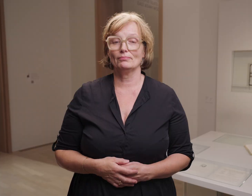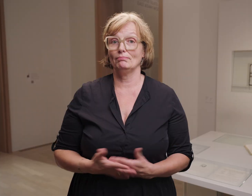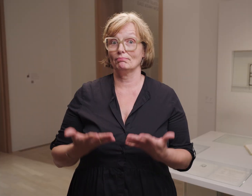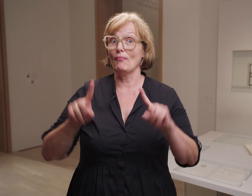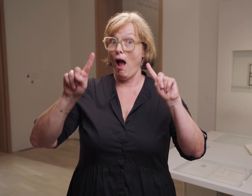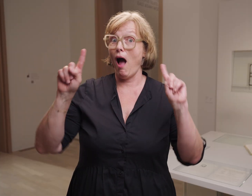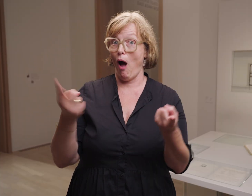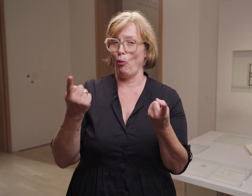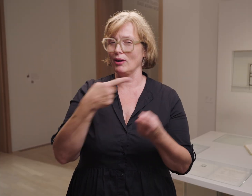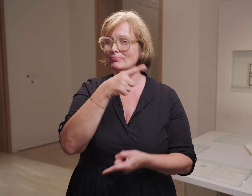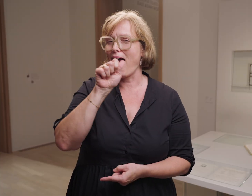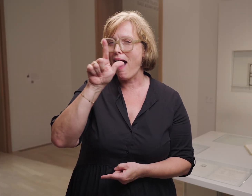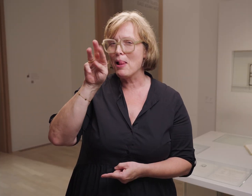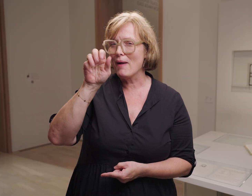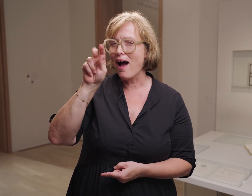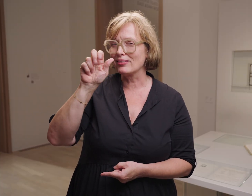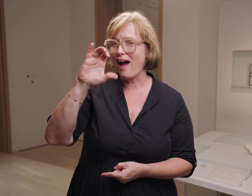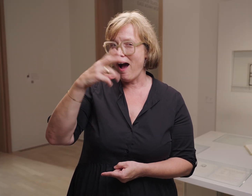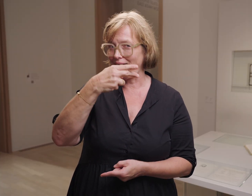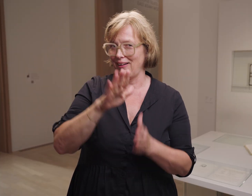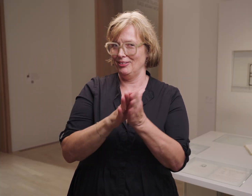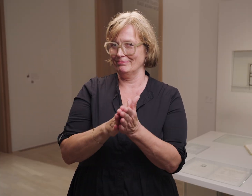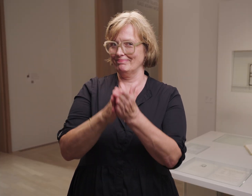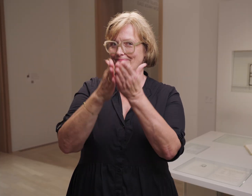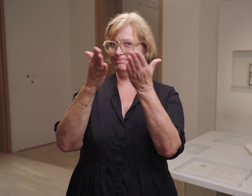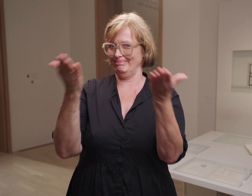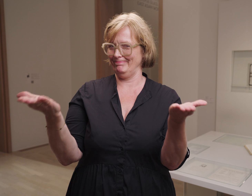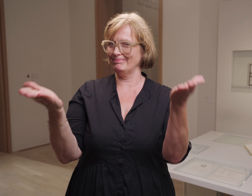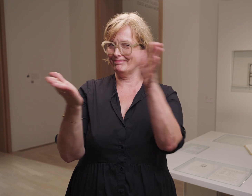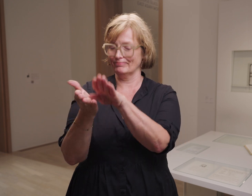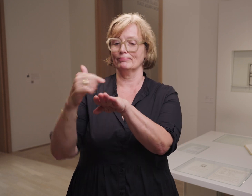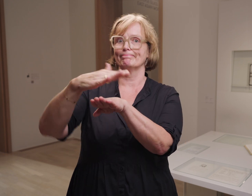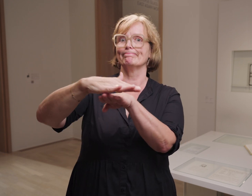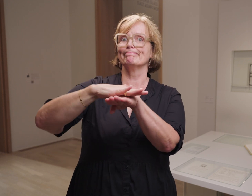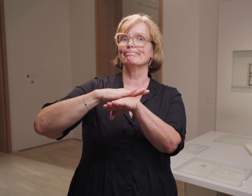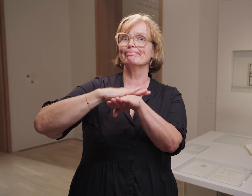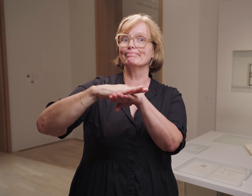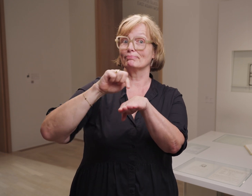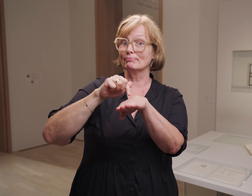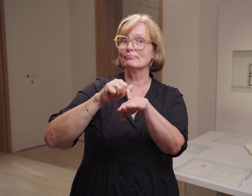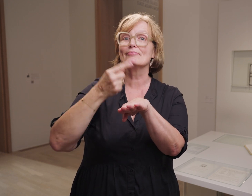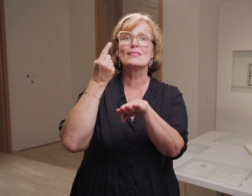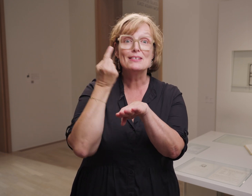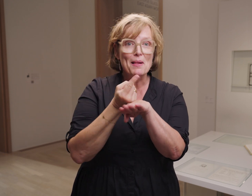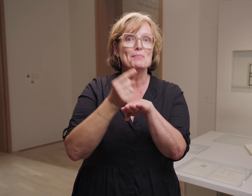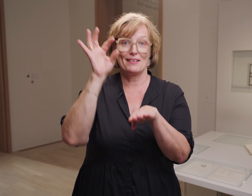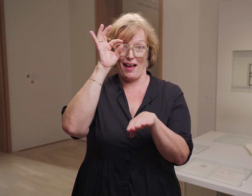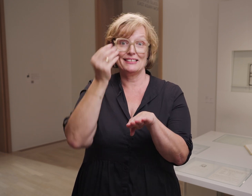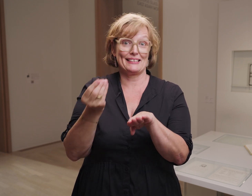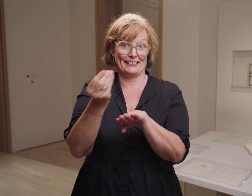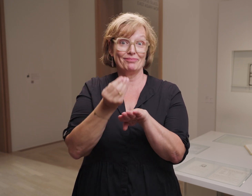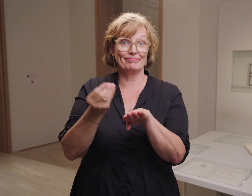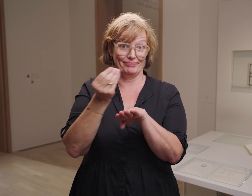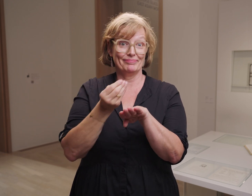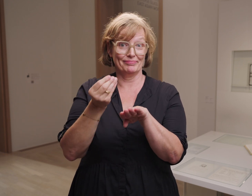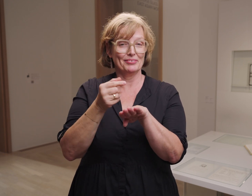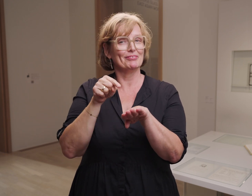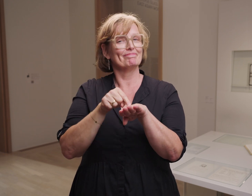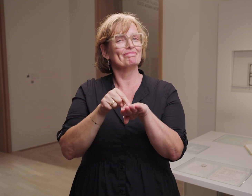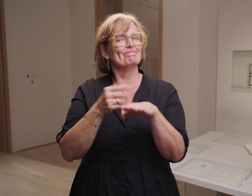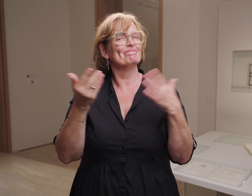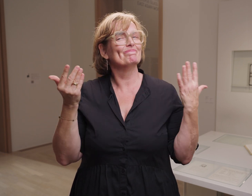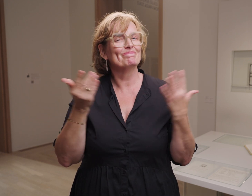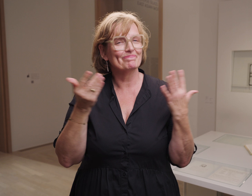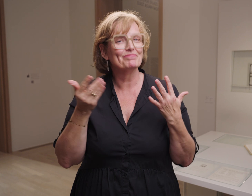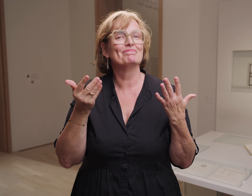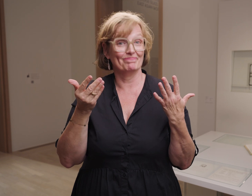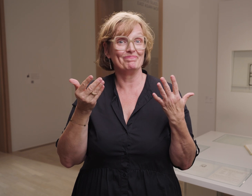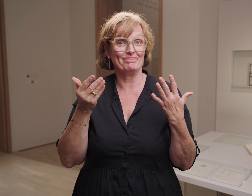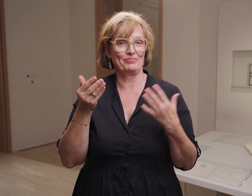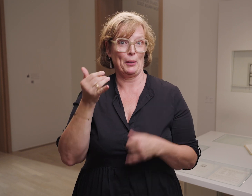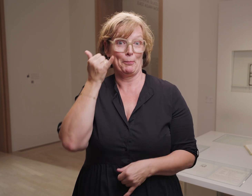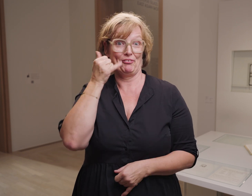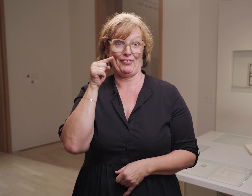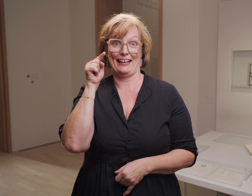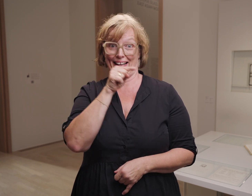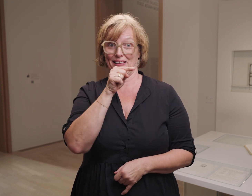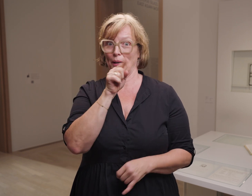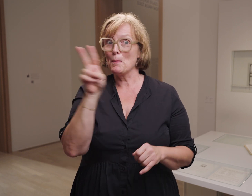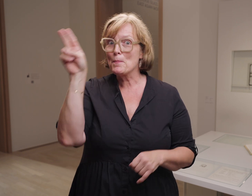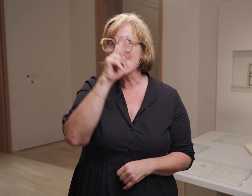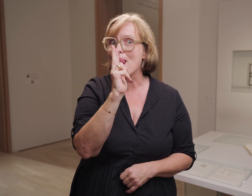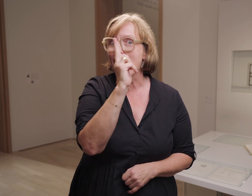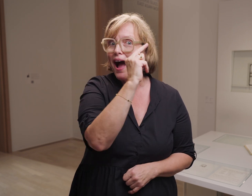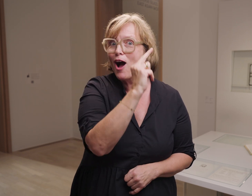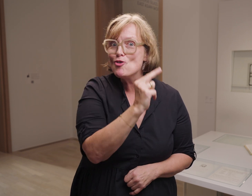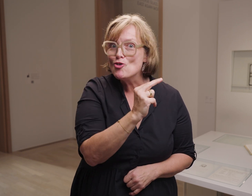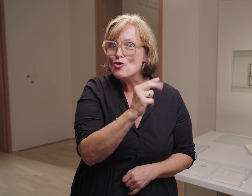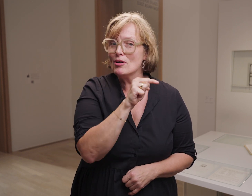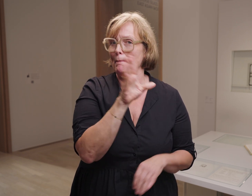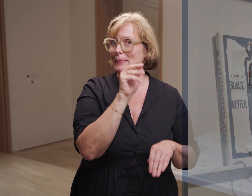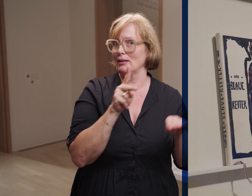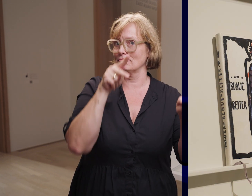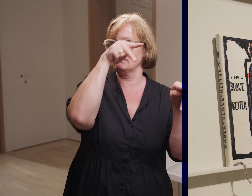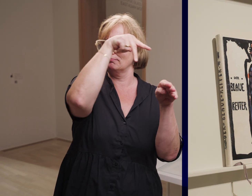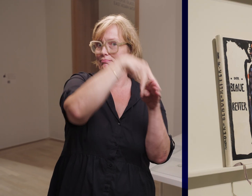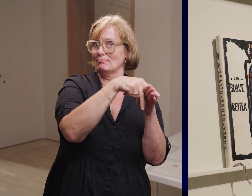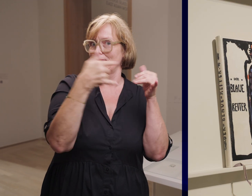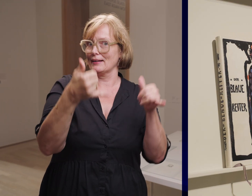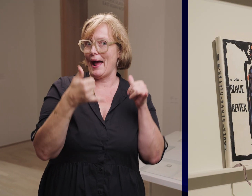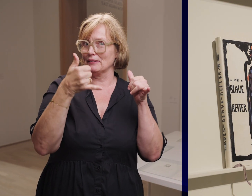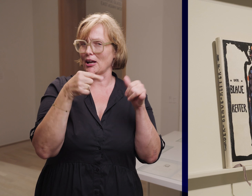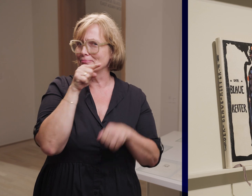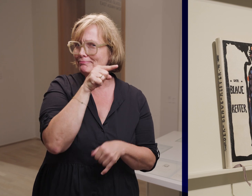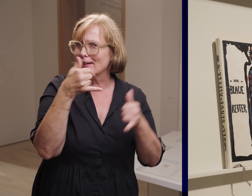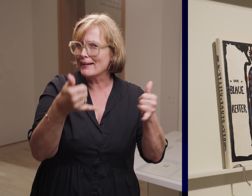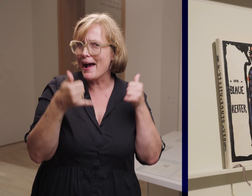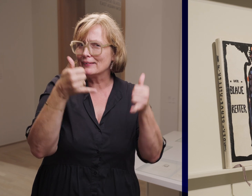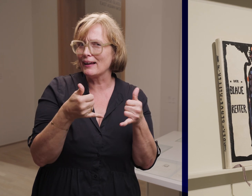Auch das Deckblatt des Almanachs von Kandinsky zeigt eine blau gefärbte Pferdedarstellung mit einem Reiter.